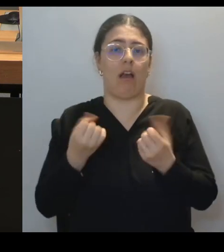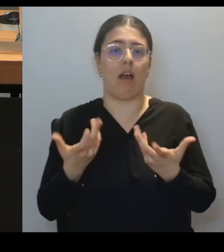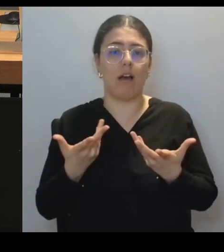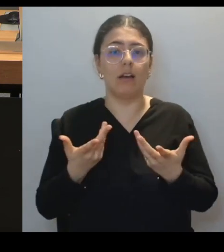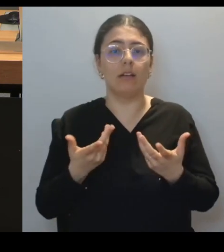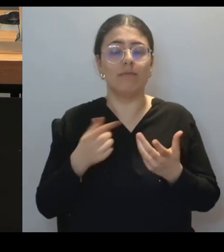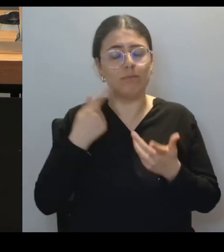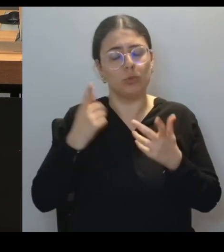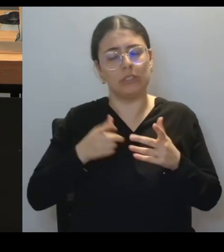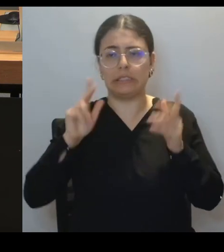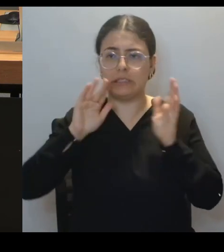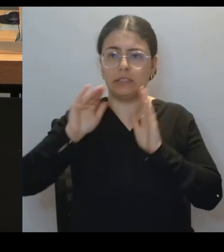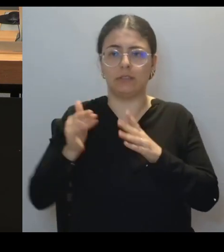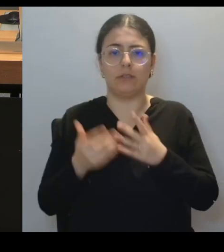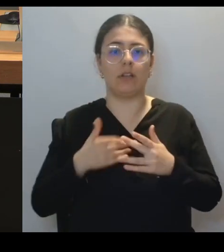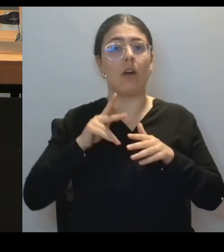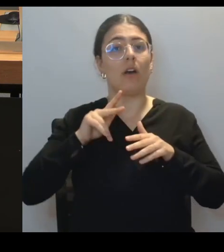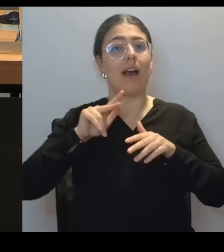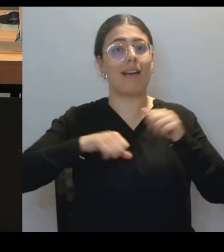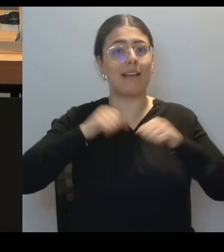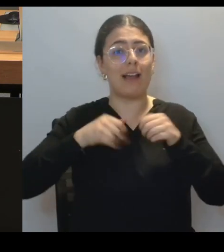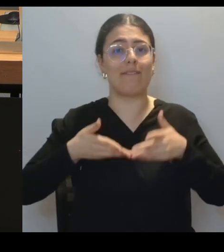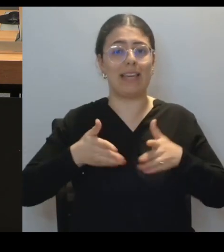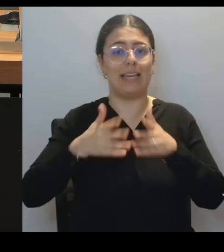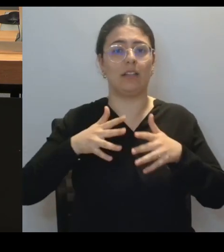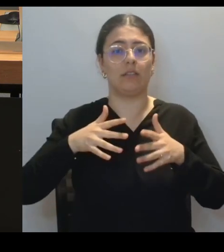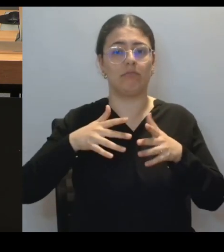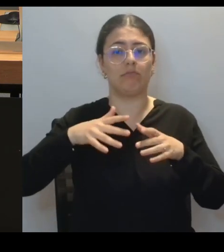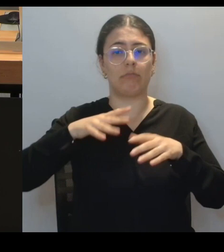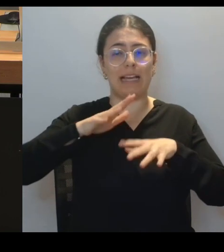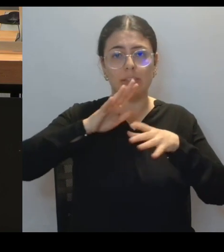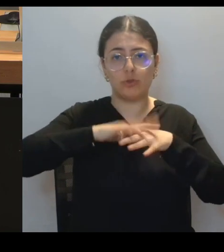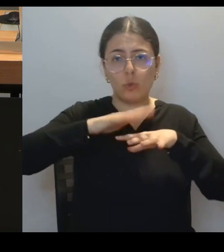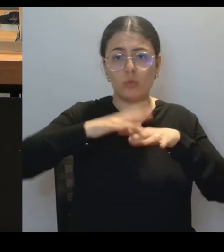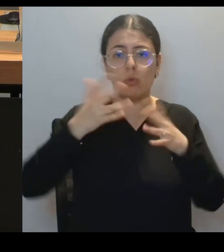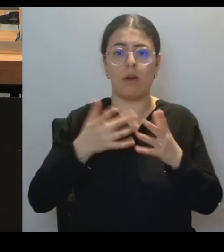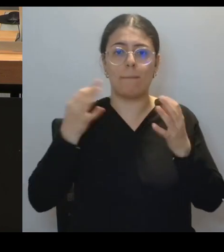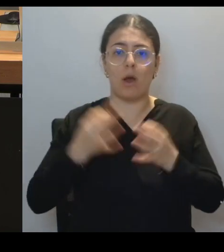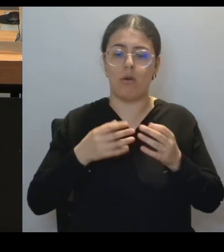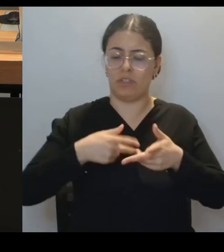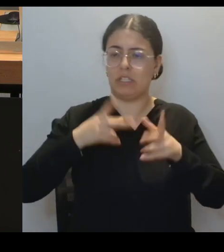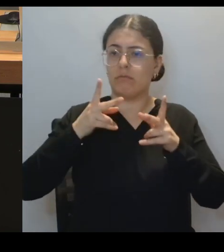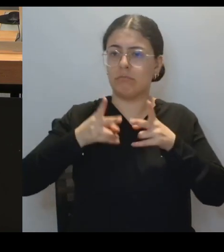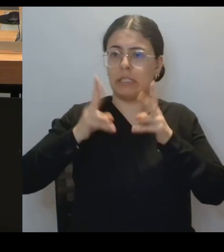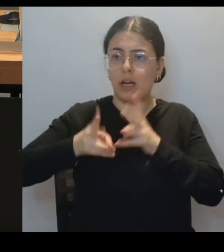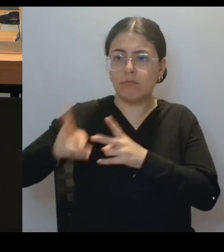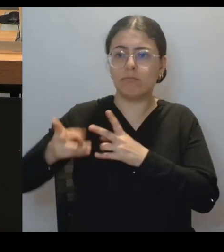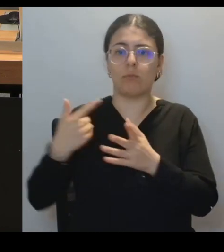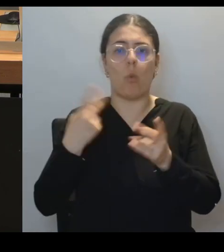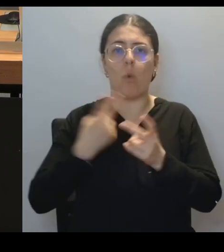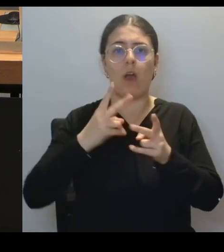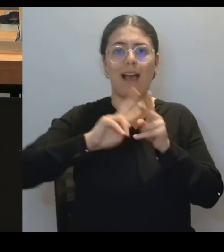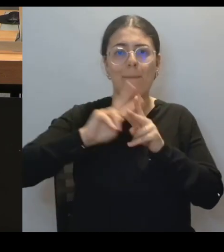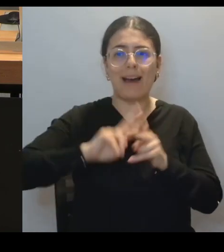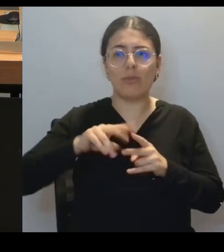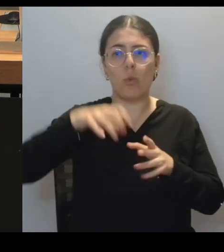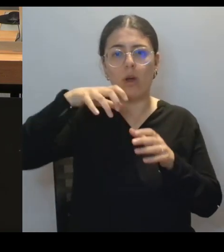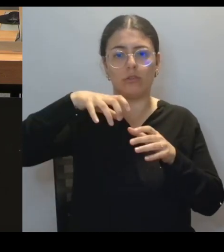Abstellmöglichkeiten auch so was wie Fahrradreparaturstationen, eben auch mehr Räder in der Stadt. Und da kann ein besser ausgebautes öffentliches.